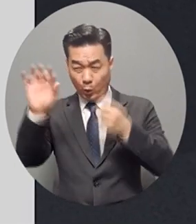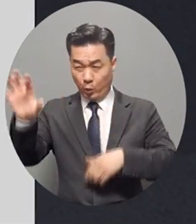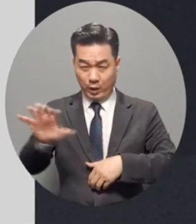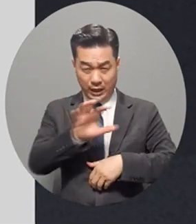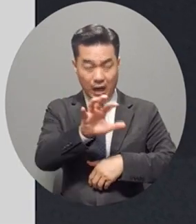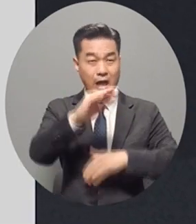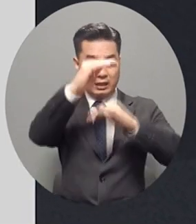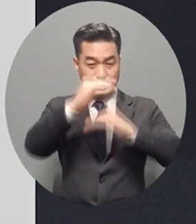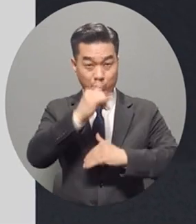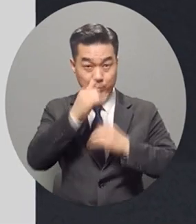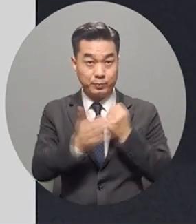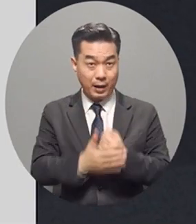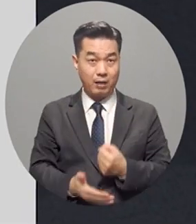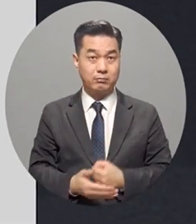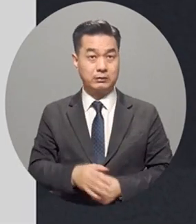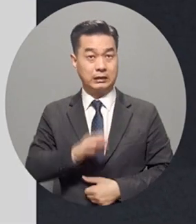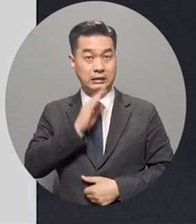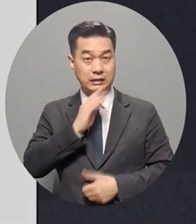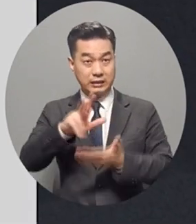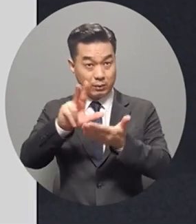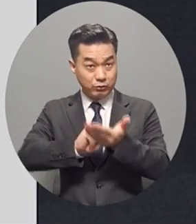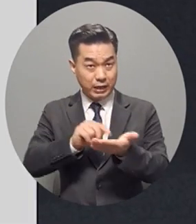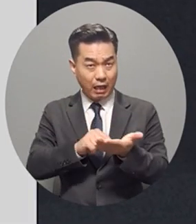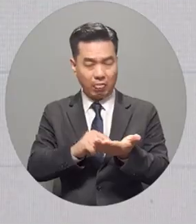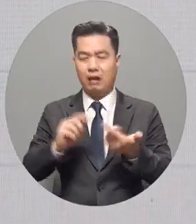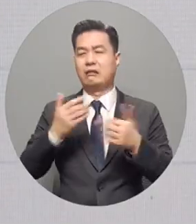같은 지문이 등장했기 때문입니다.